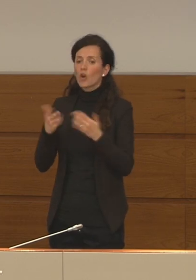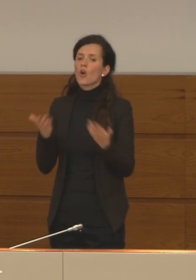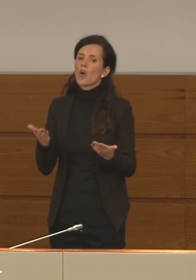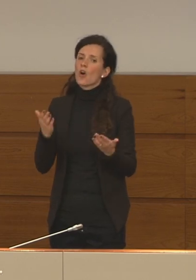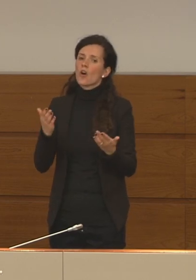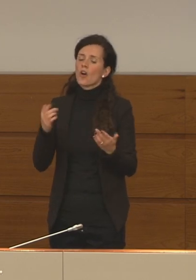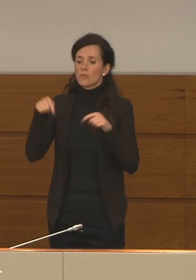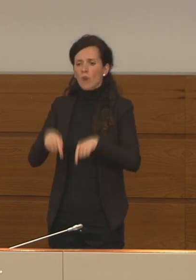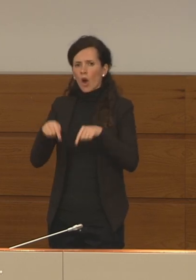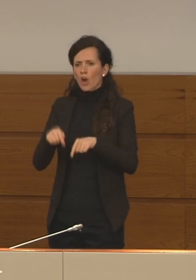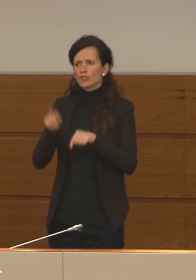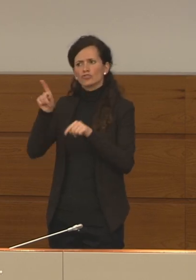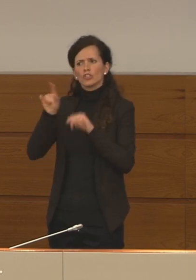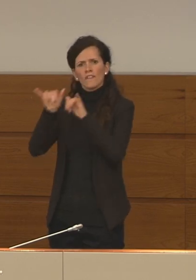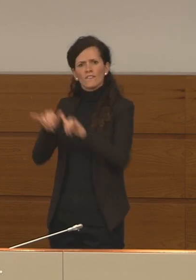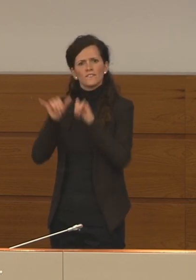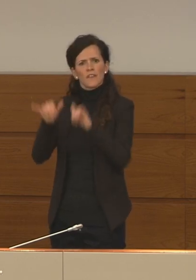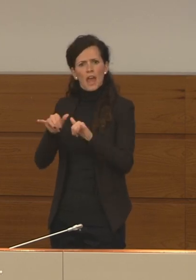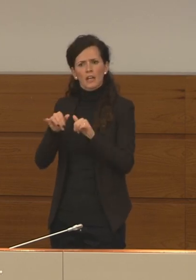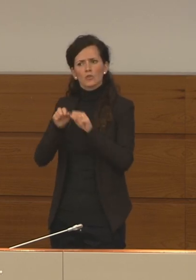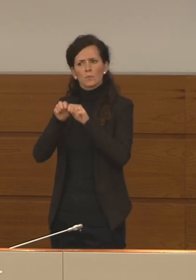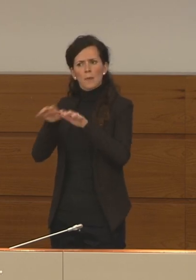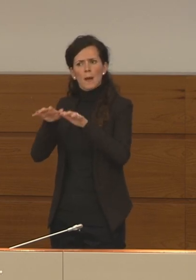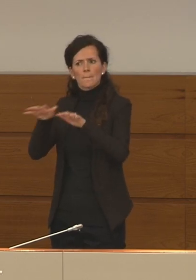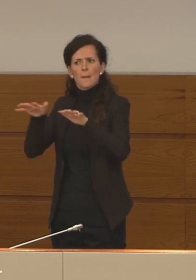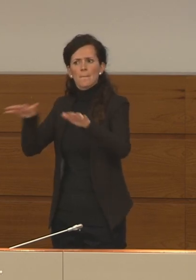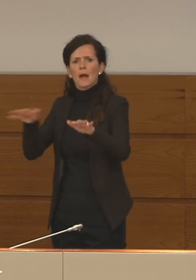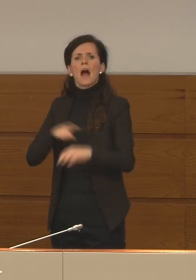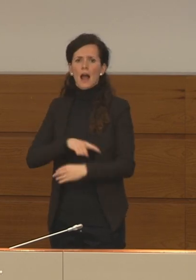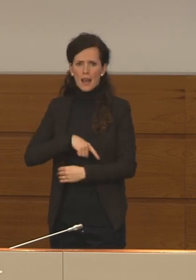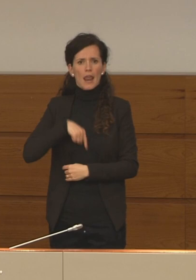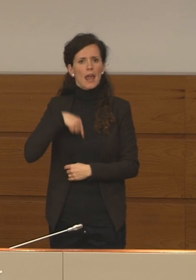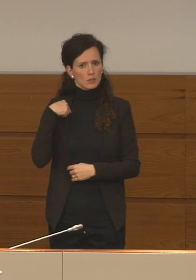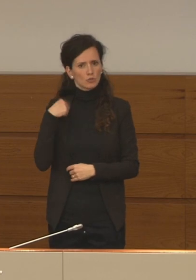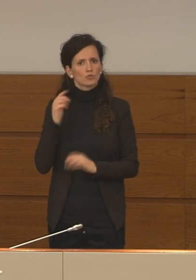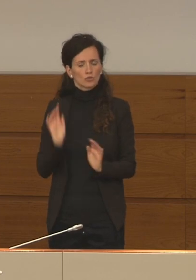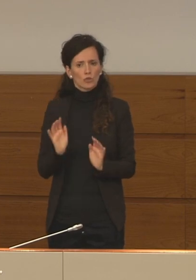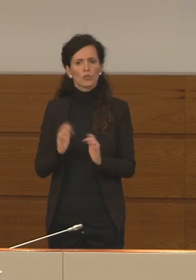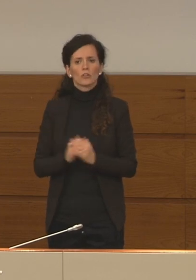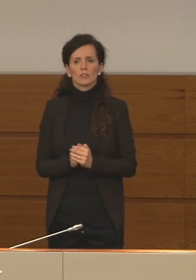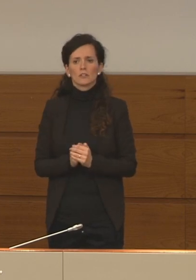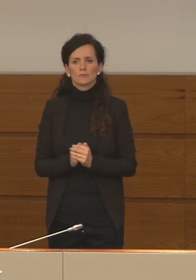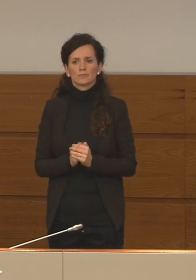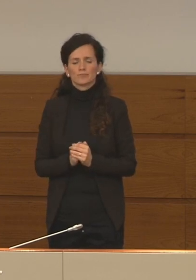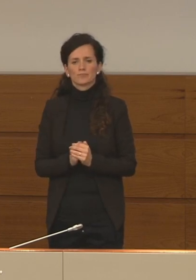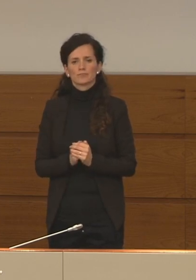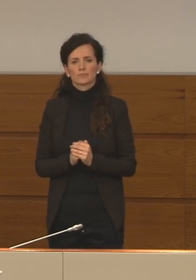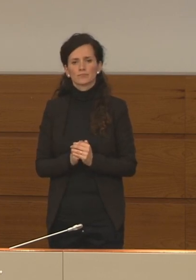avere una diffusione più lenta da questo punto di vista. Abbiamo anche dai